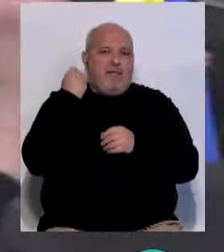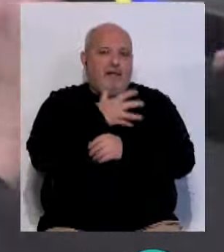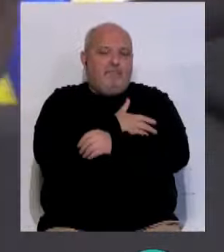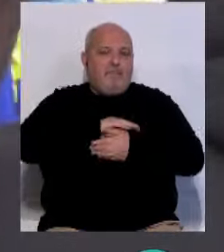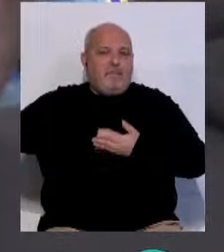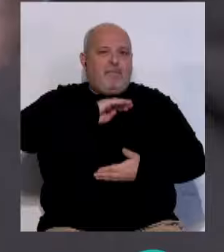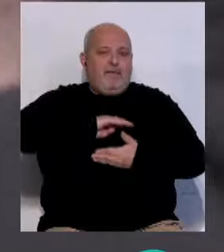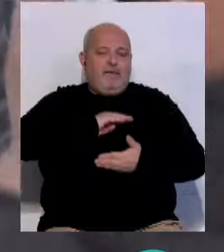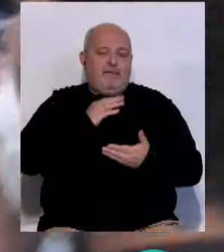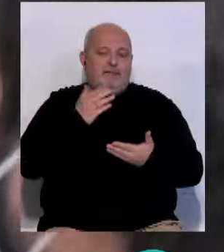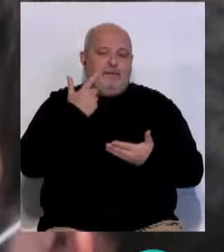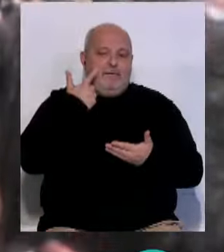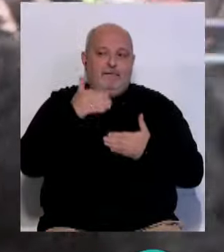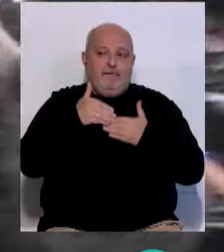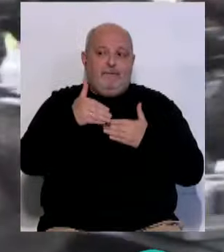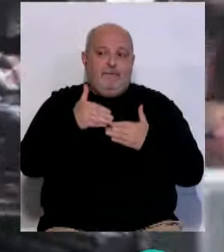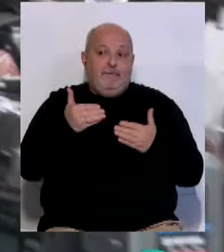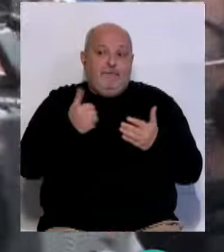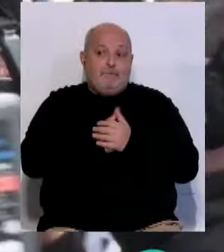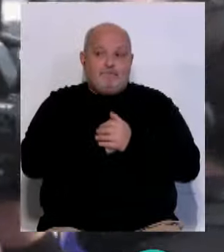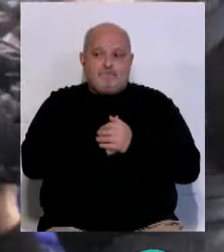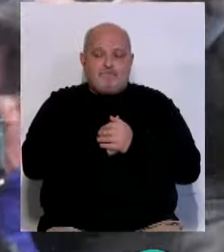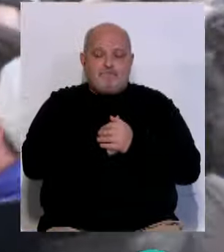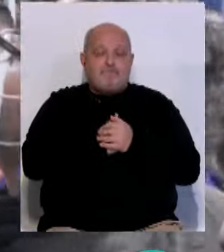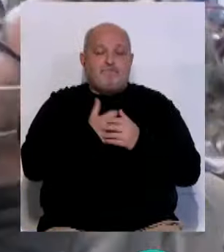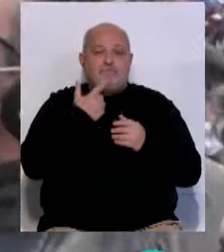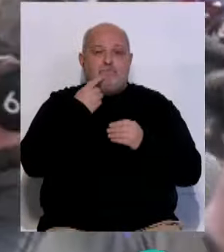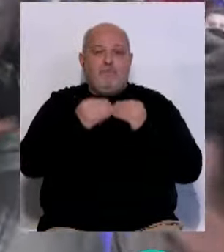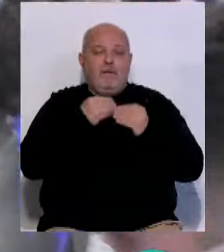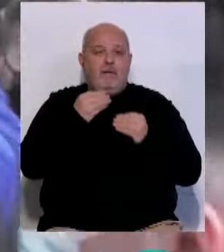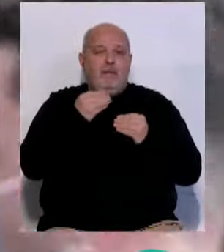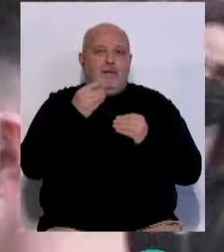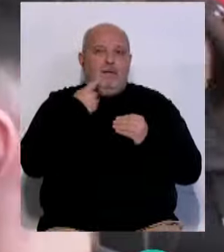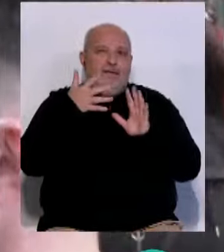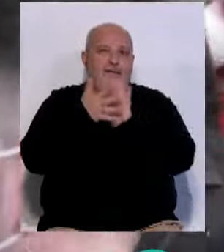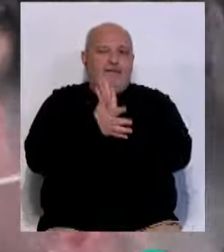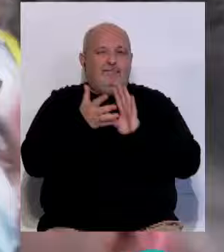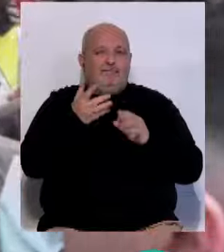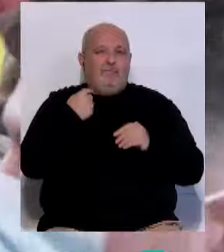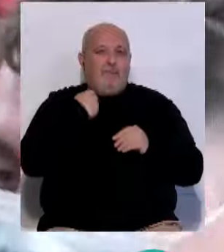para que le compren el discurso no decía no le hicimos la la cama pero se perdió ese ese feeling